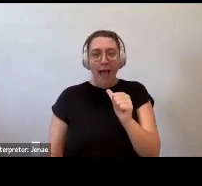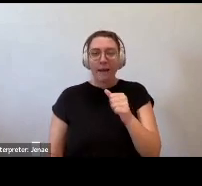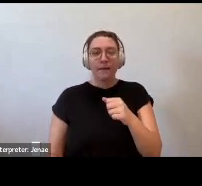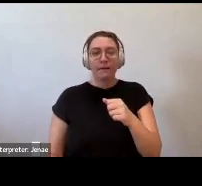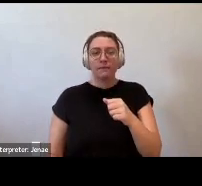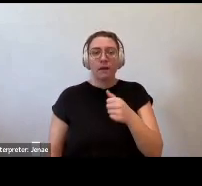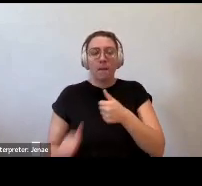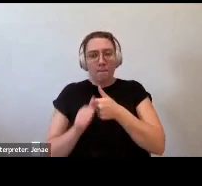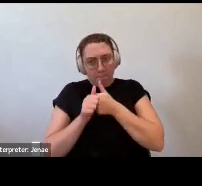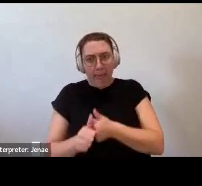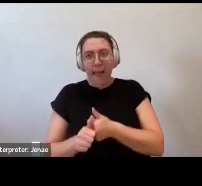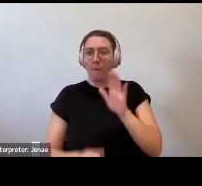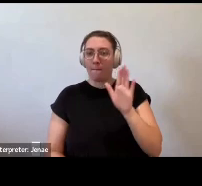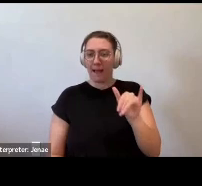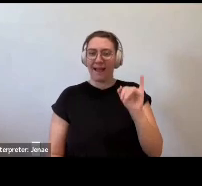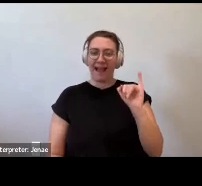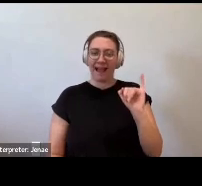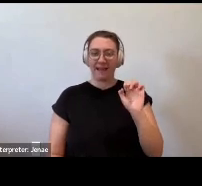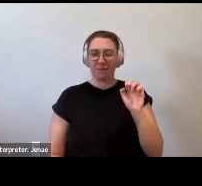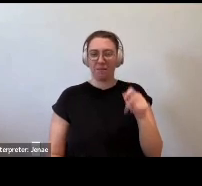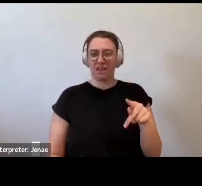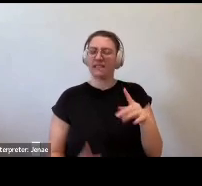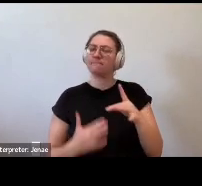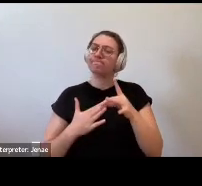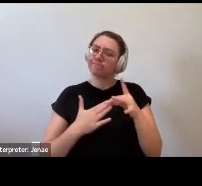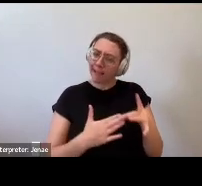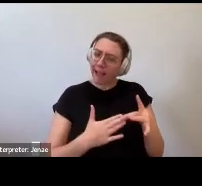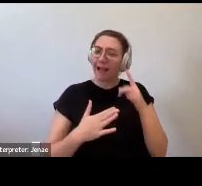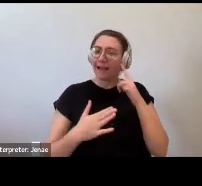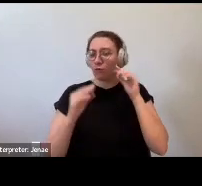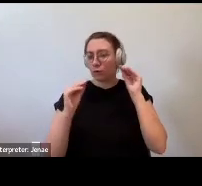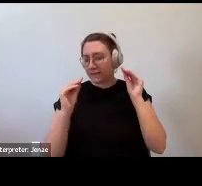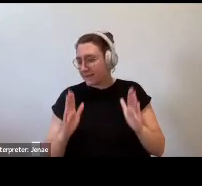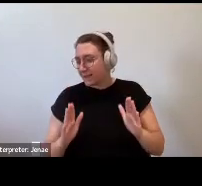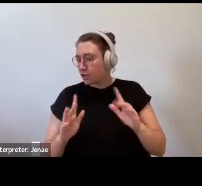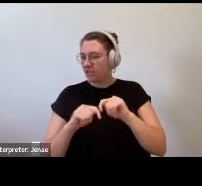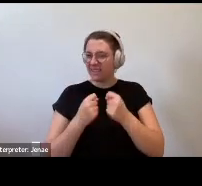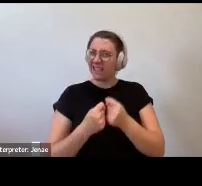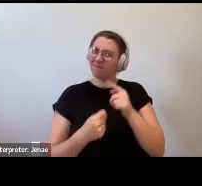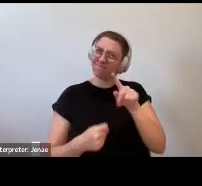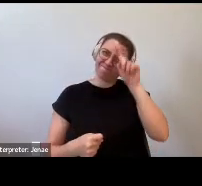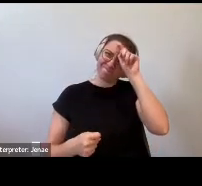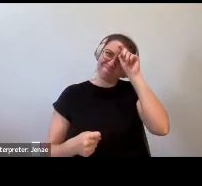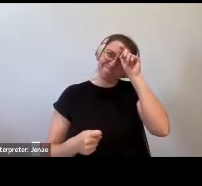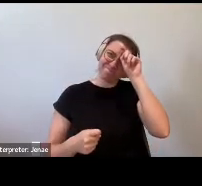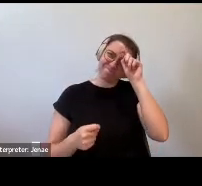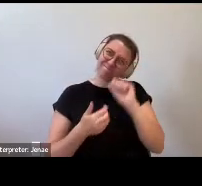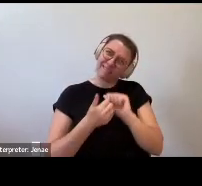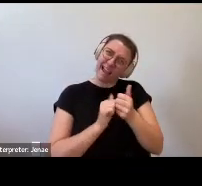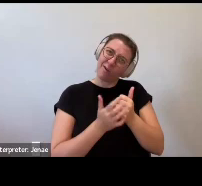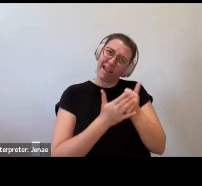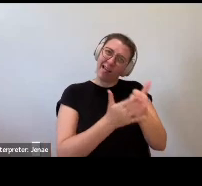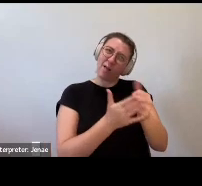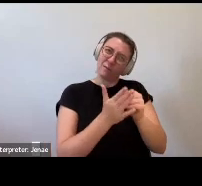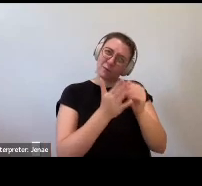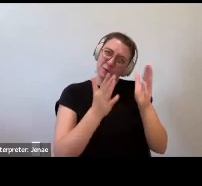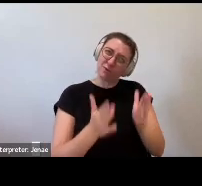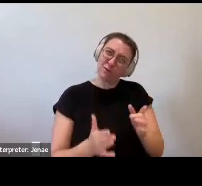Son simplemente guías para docentes y equipos que podrían tener dificultades con un estudiante, incapaces de